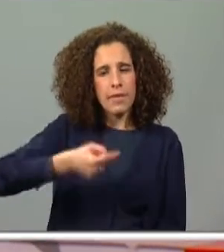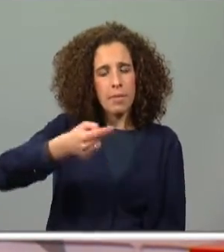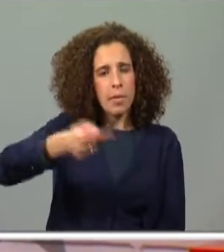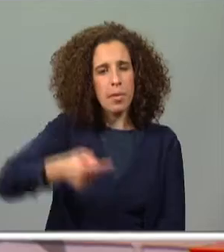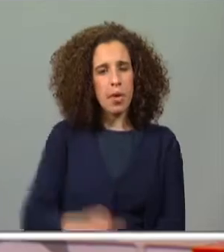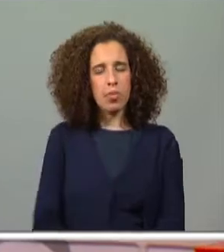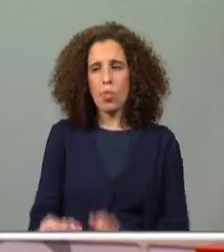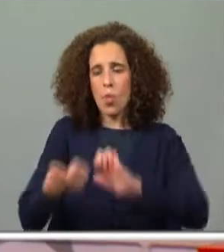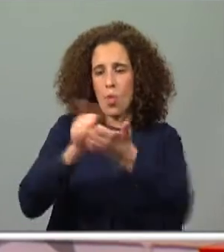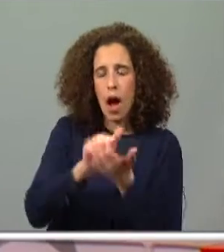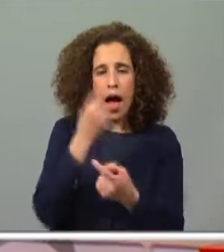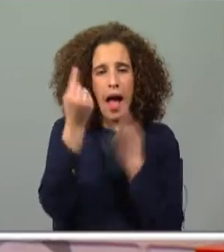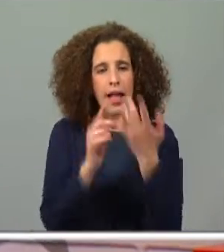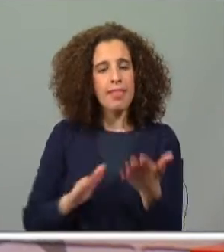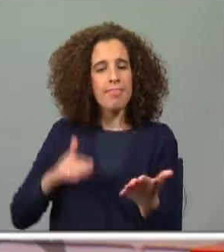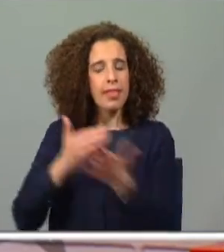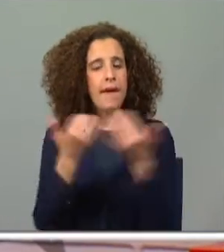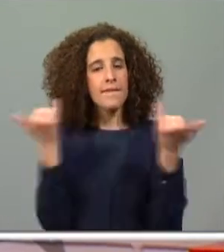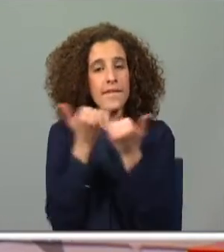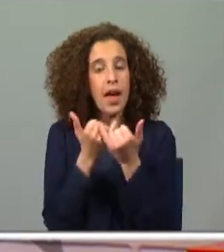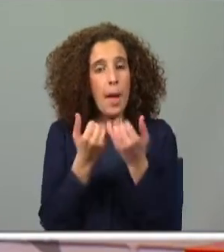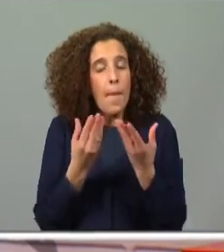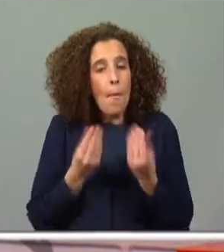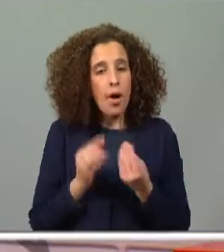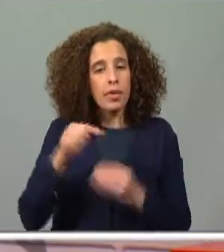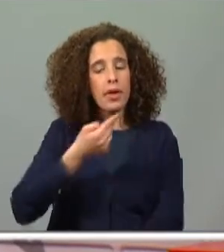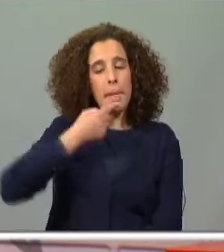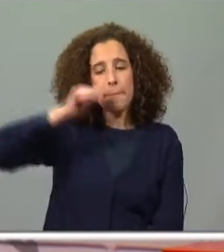por algo que nos vai dar uma felicidade imensa e a repetir-se sistematicamente 為了能給我們帶來幸福的東西巨大的，系統地重複著自己